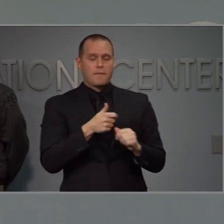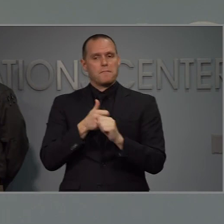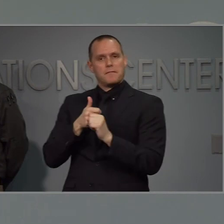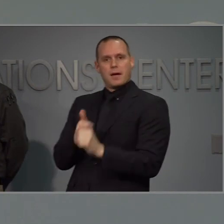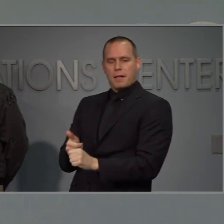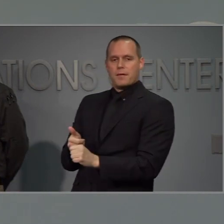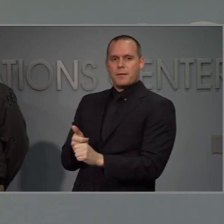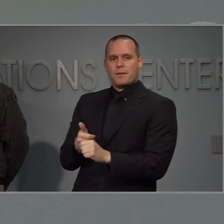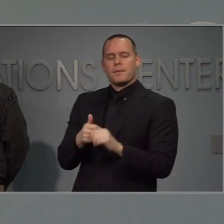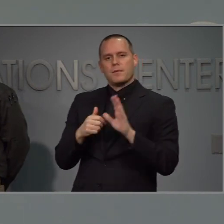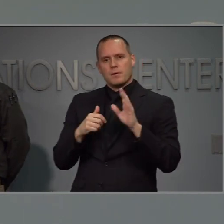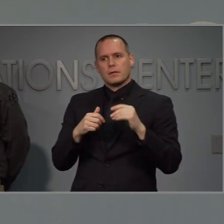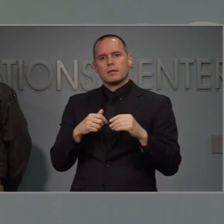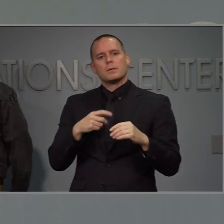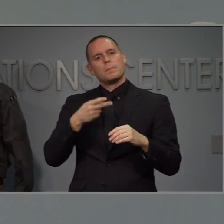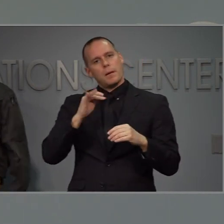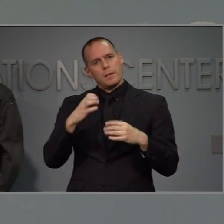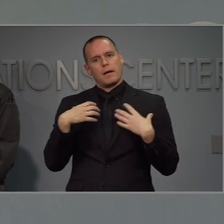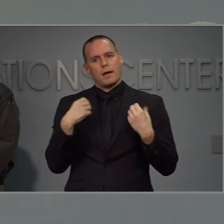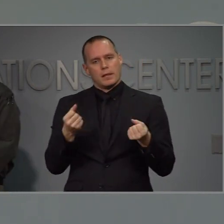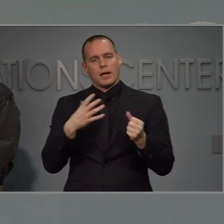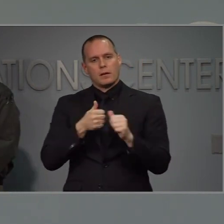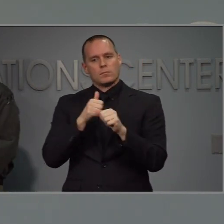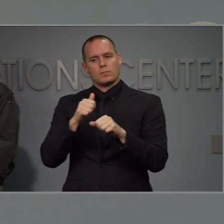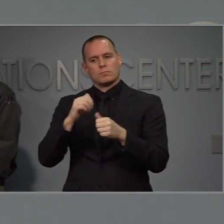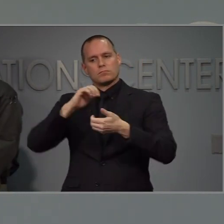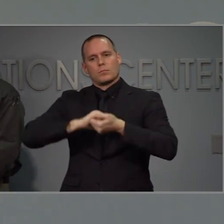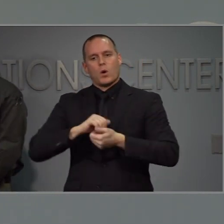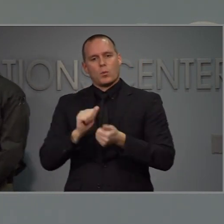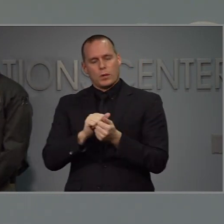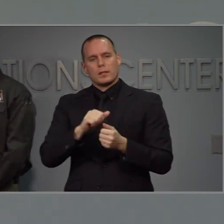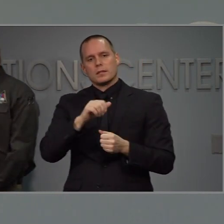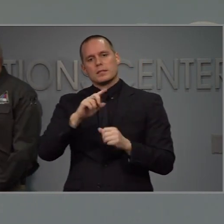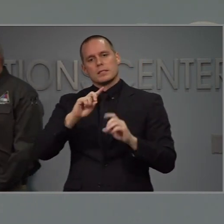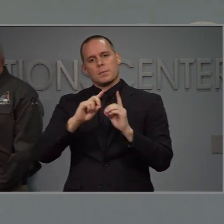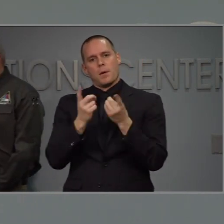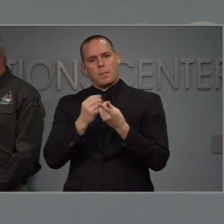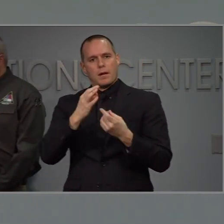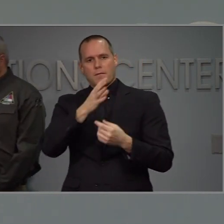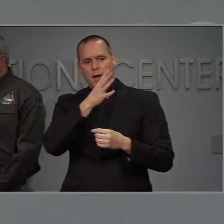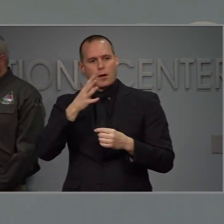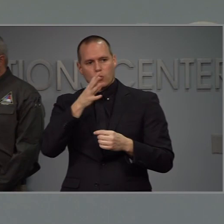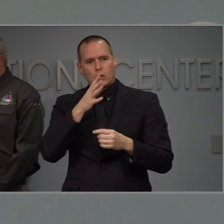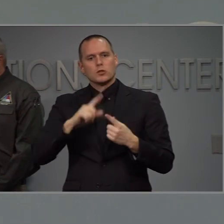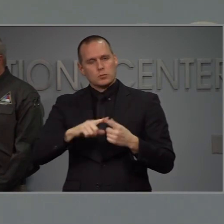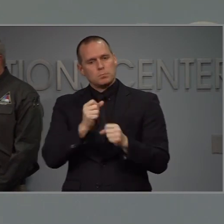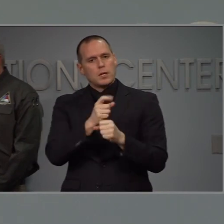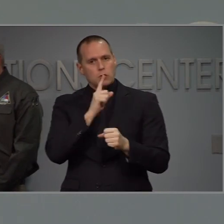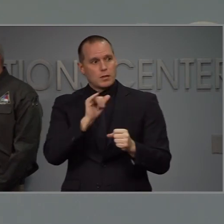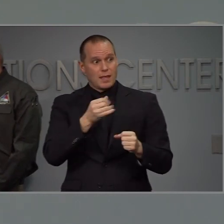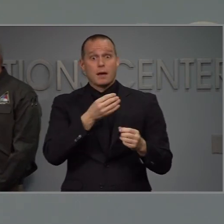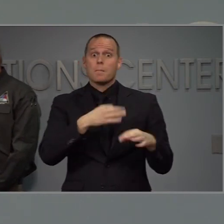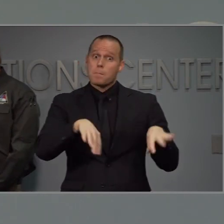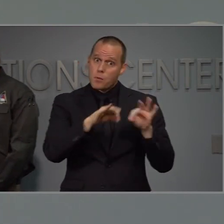bien con el avance que hemos hecho y que están siguiendo las líneas de salud Pública y está trabajando estrechamente con